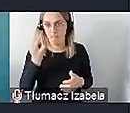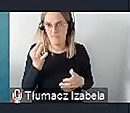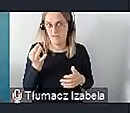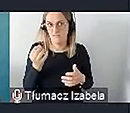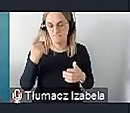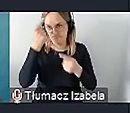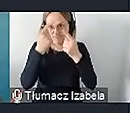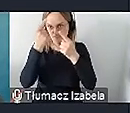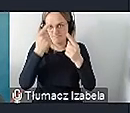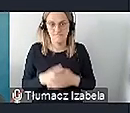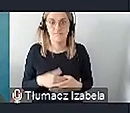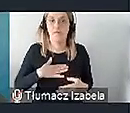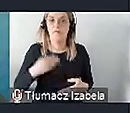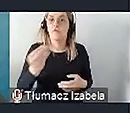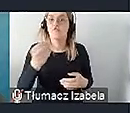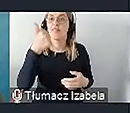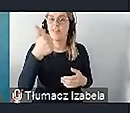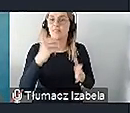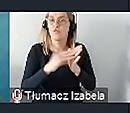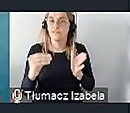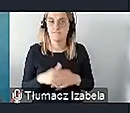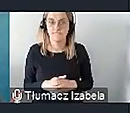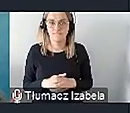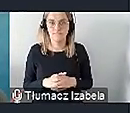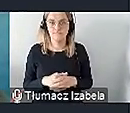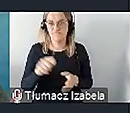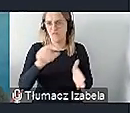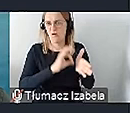Ja jeszcze mam dla państwa jedną taką grafikę.